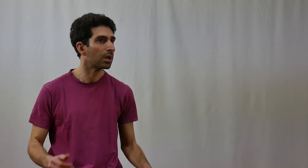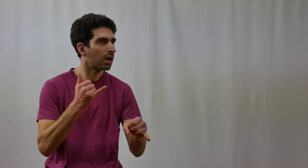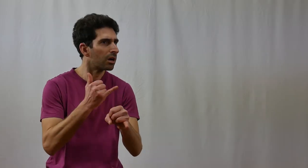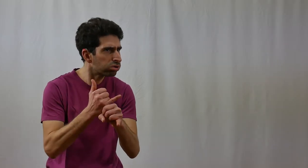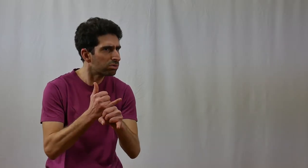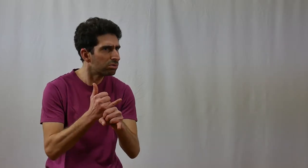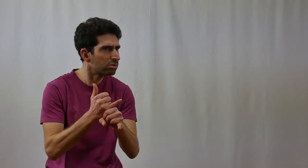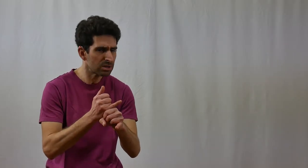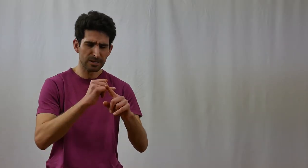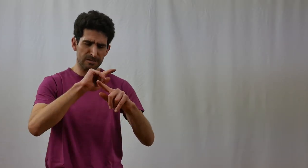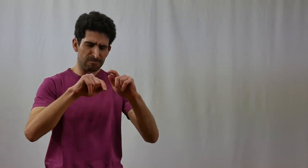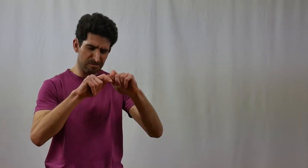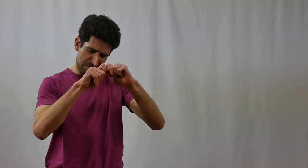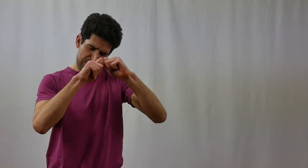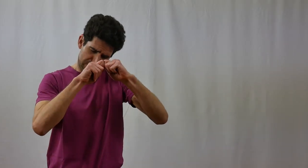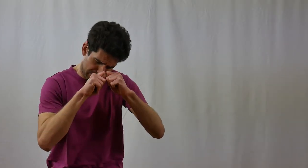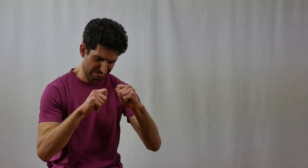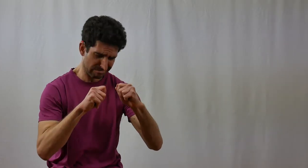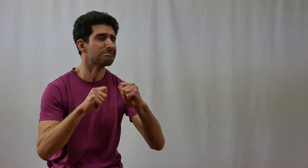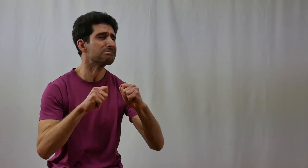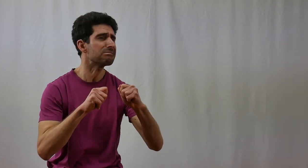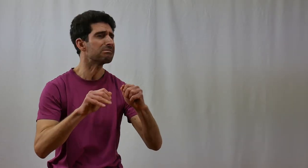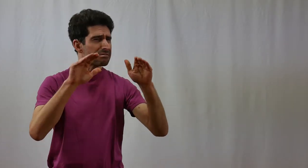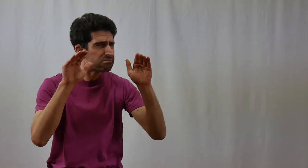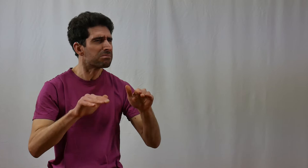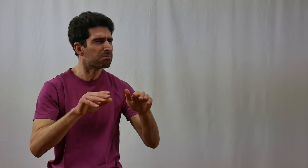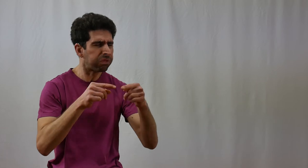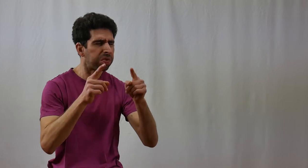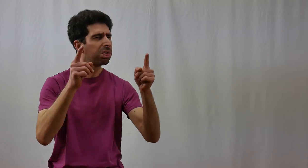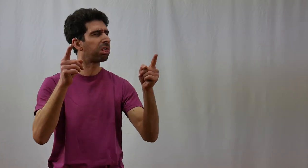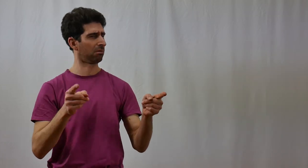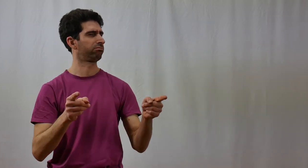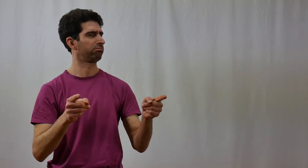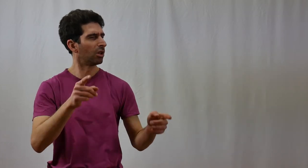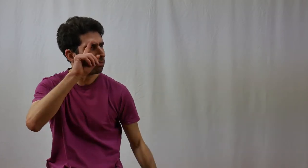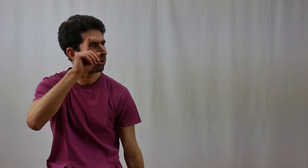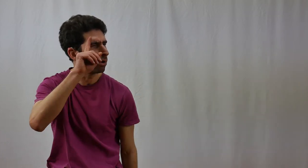Ah bon ? Même en faisant un noeud serré, il se défait. Pourquoi ?